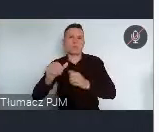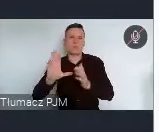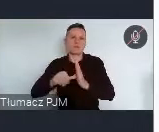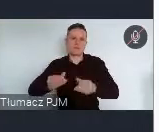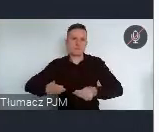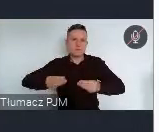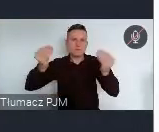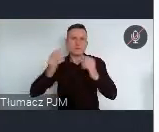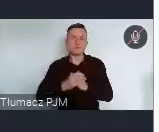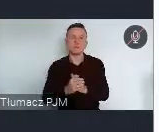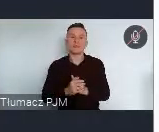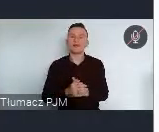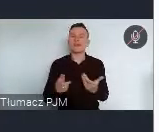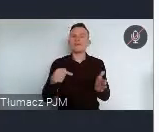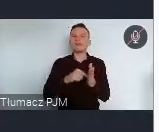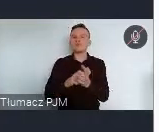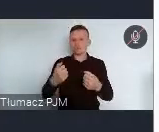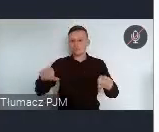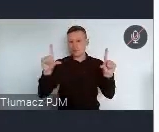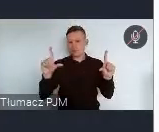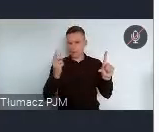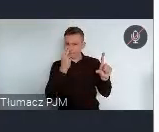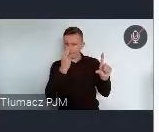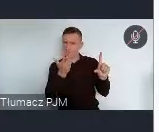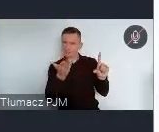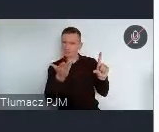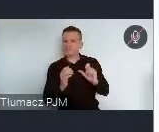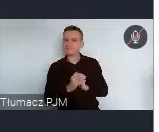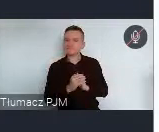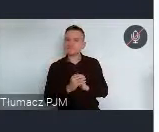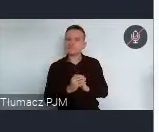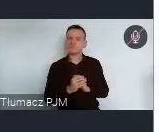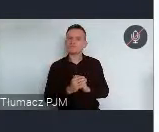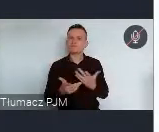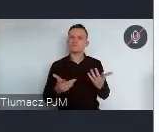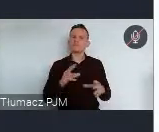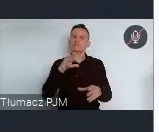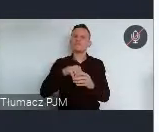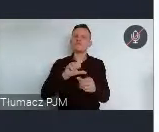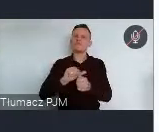Tu na tym slajdzie widzicie państwo takie jakby cztery grupy,